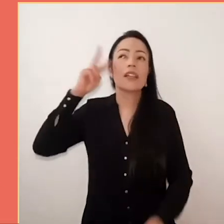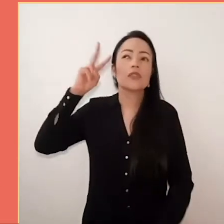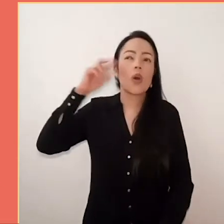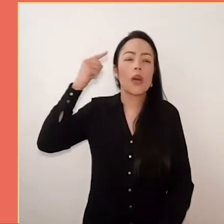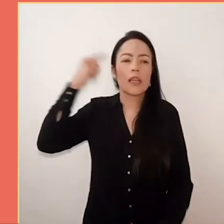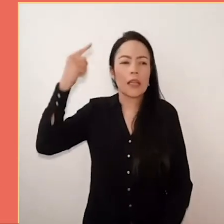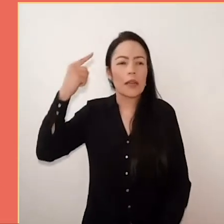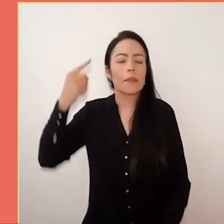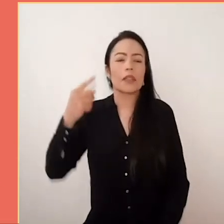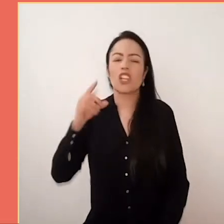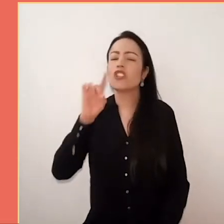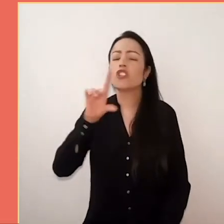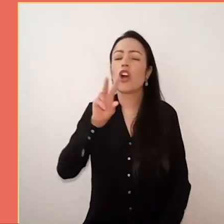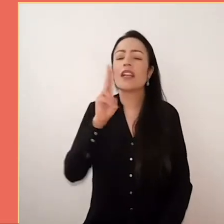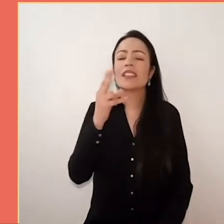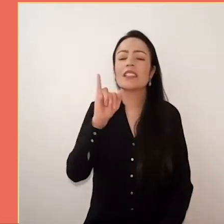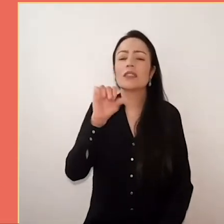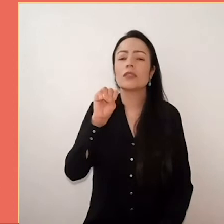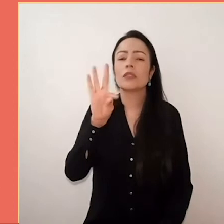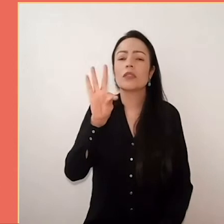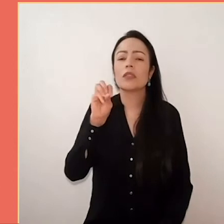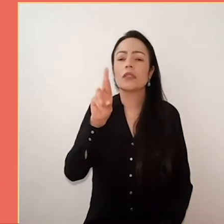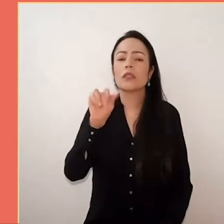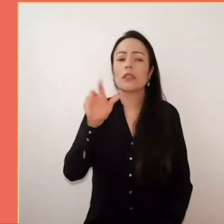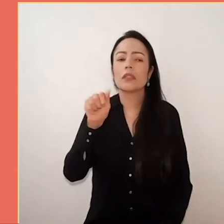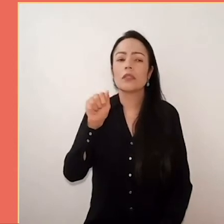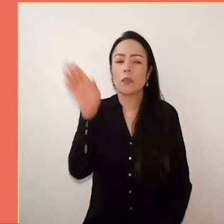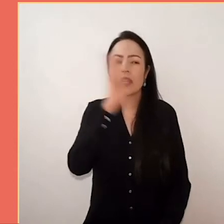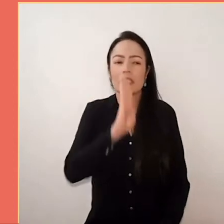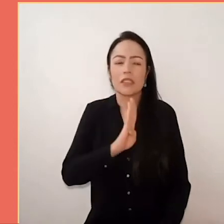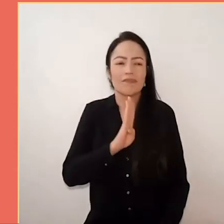história do Brasil, embora, esse assunto também